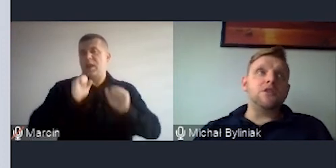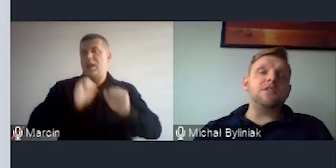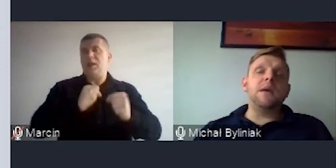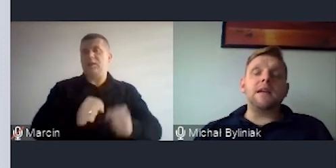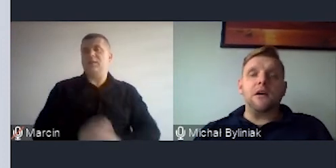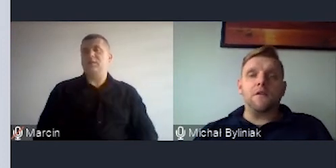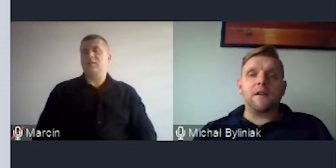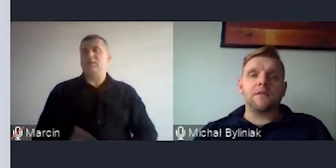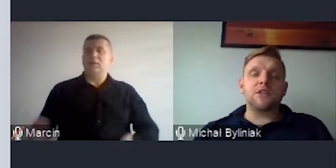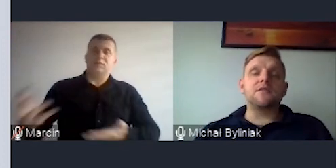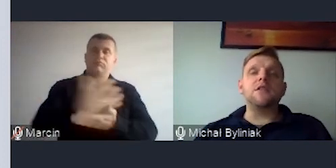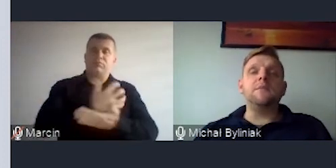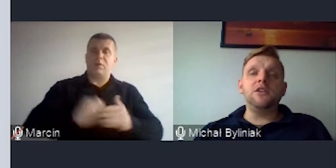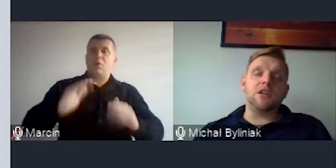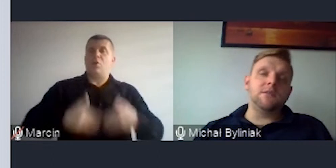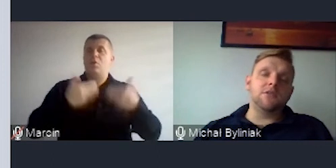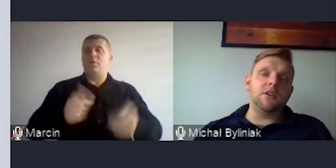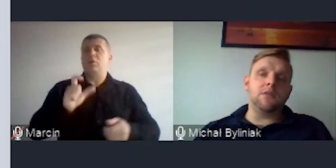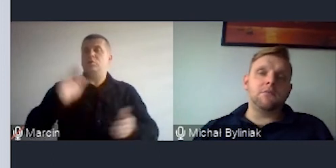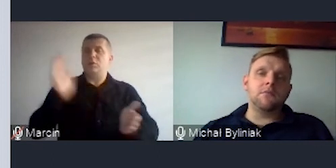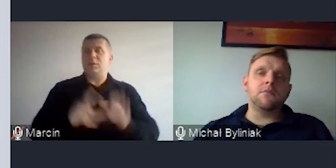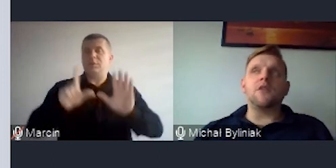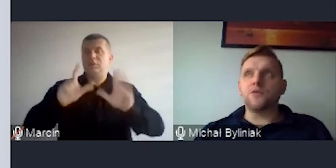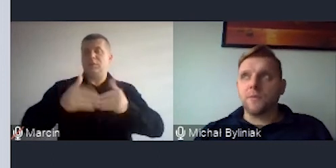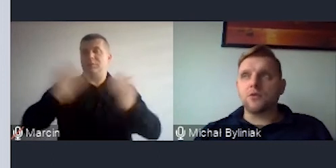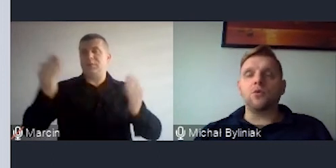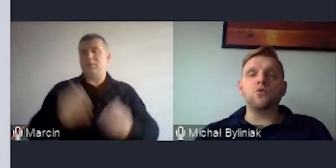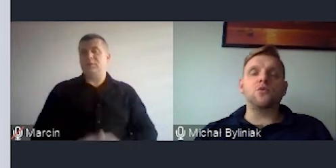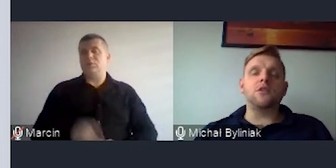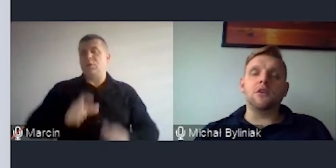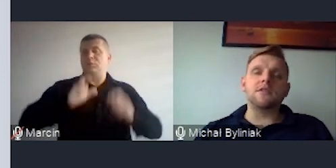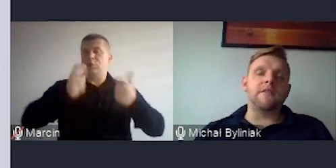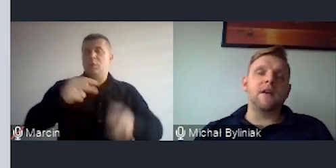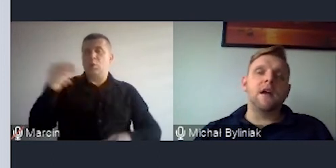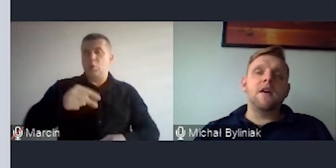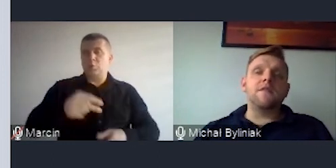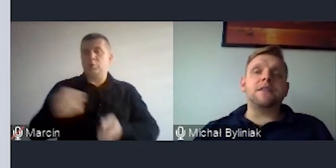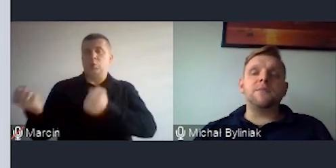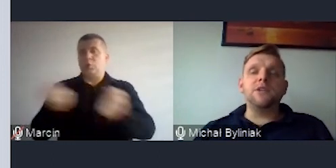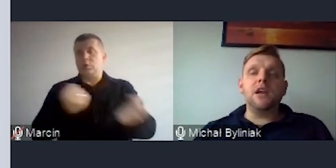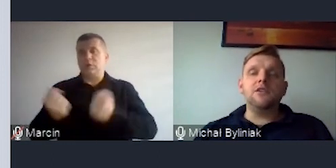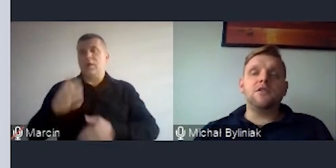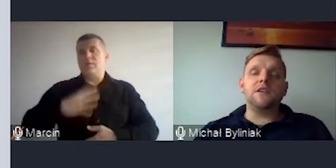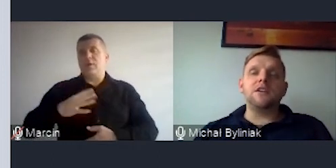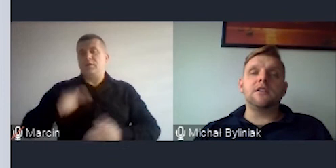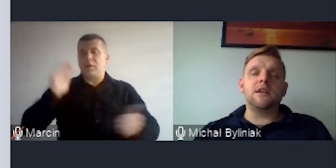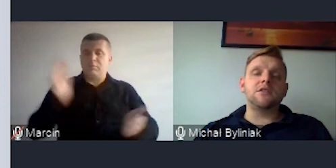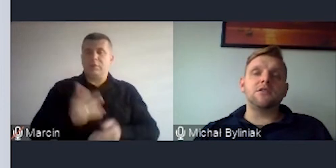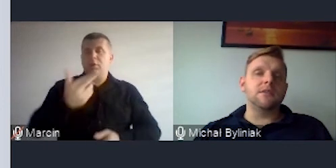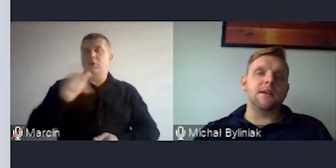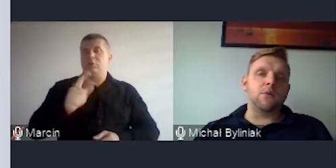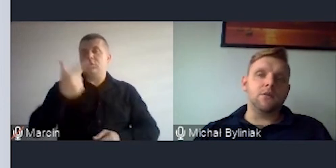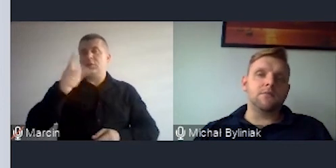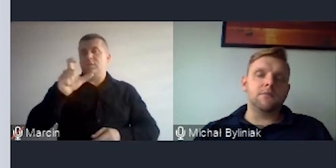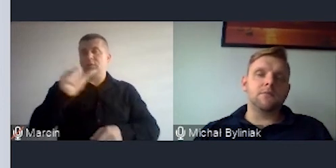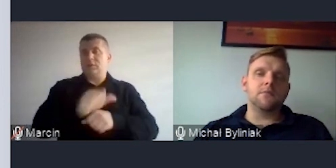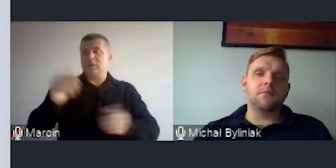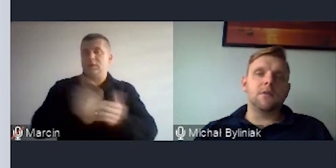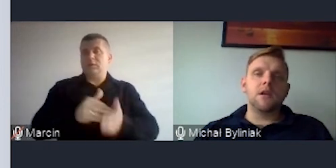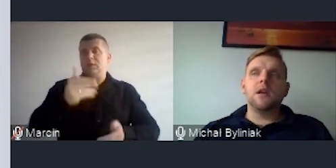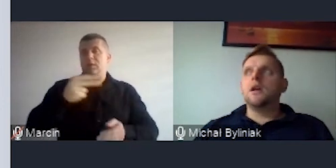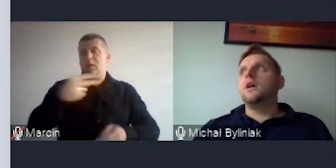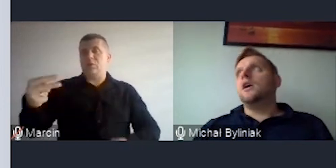czyli zbieranie ofert, przez co najmniej 7 dni to w przypadku usług i dostaw wartych mniej niż 211 tysięcy euro,